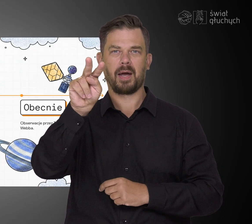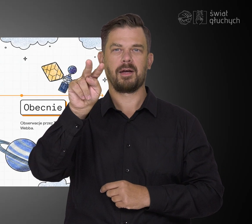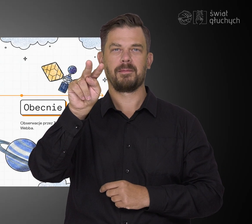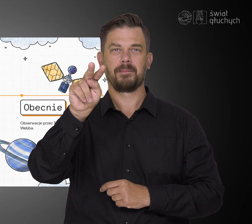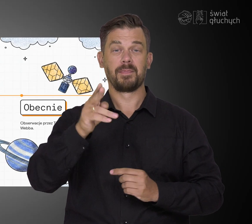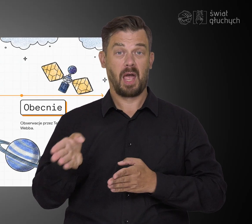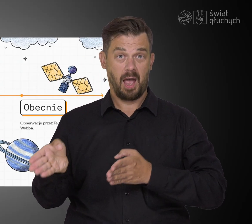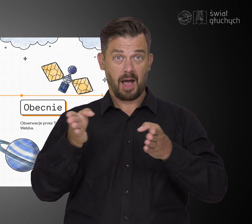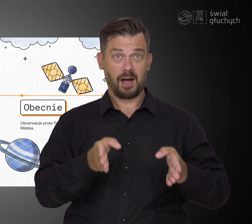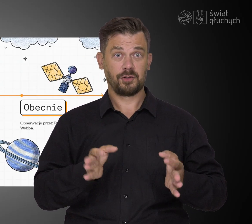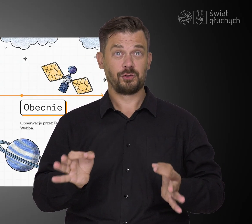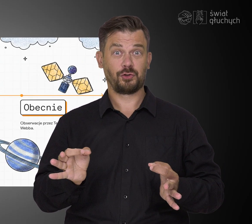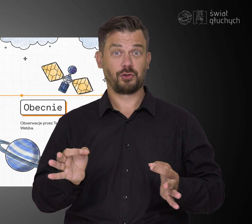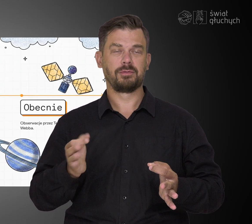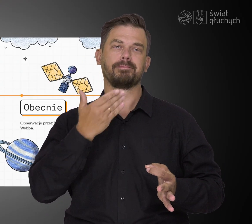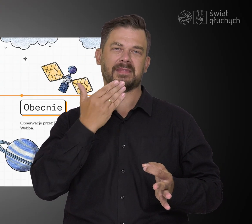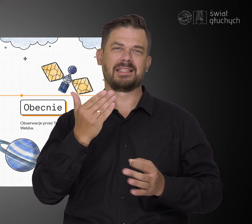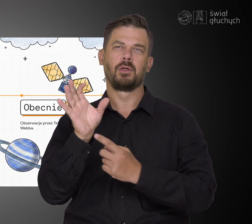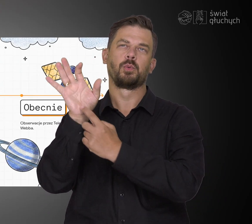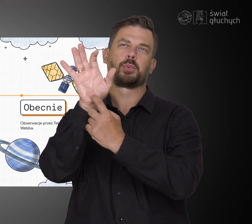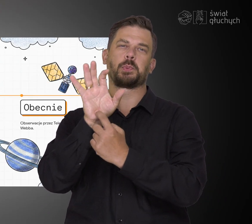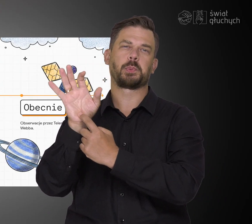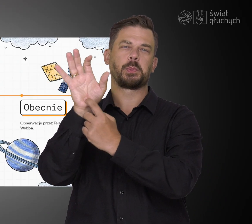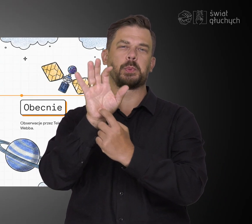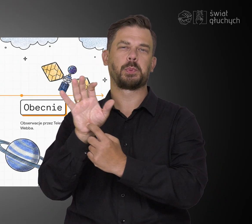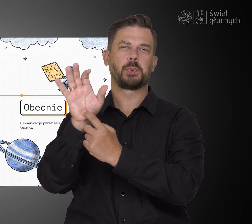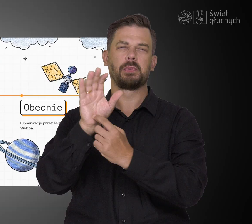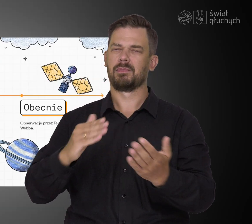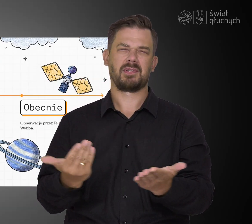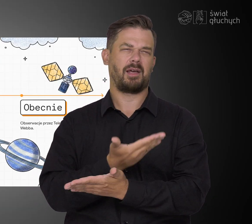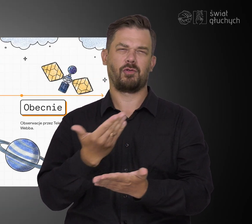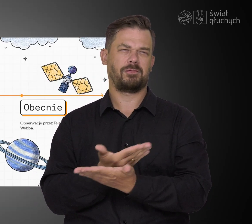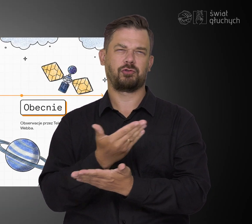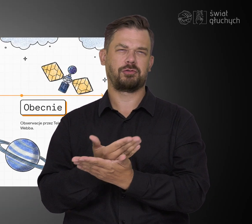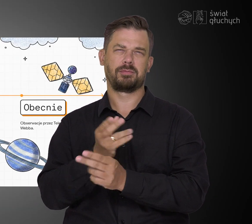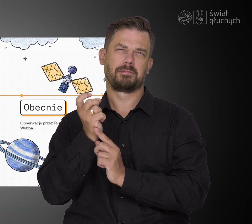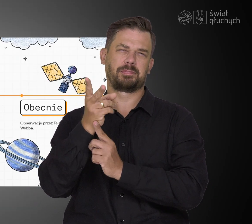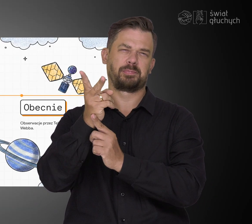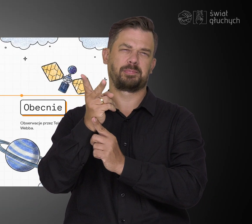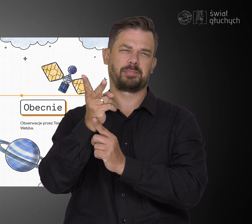A dzisiaj obserwujemy go głównie z oddali, wykorzystując do tego najnowsze cuda naszej techniki.